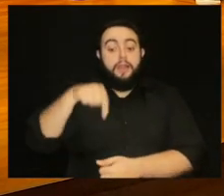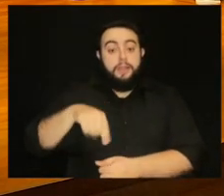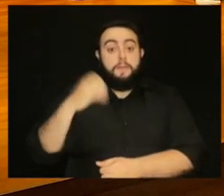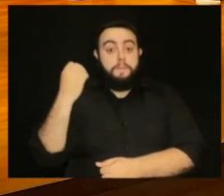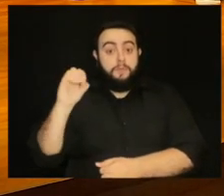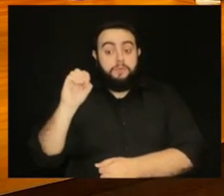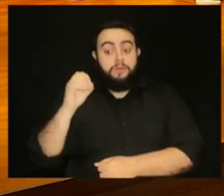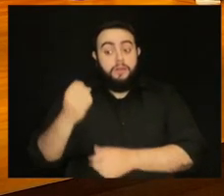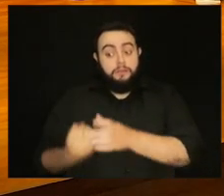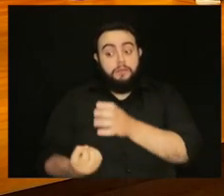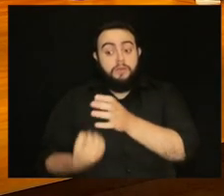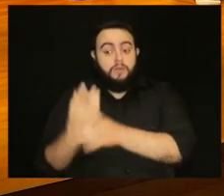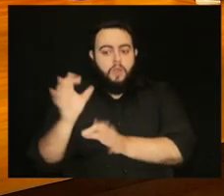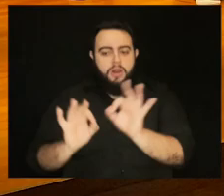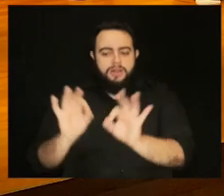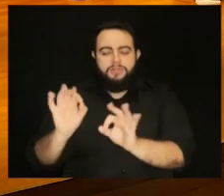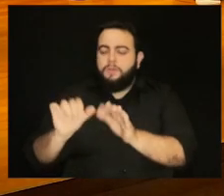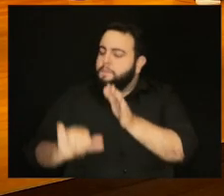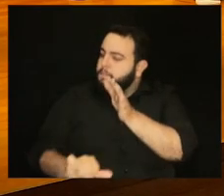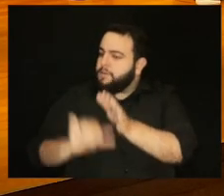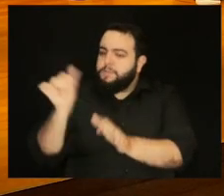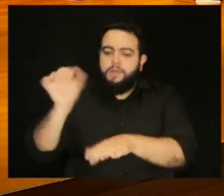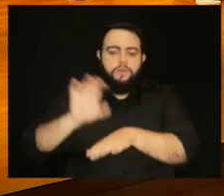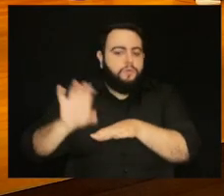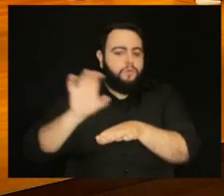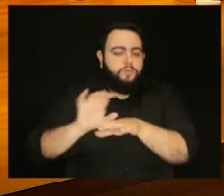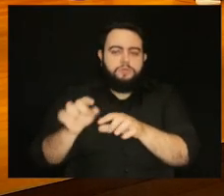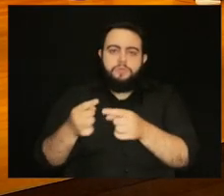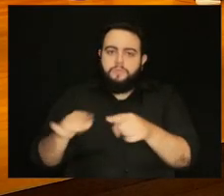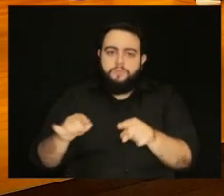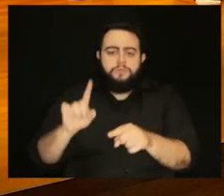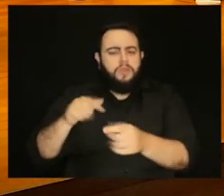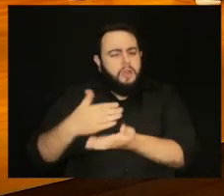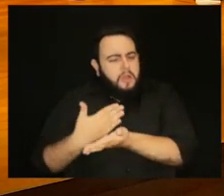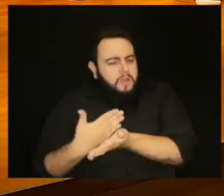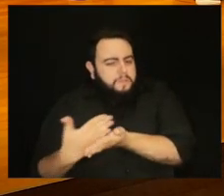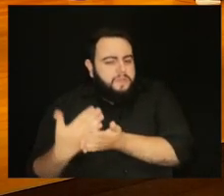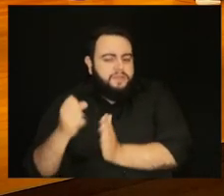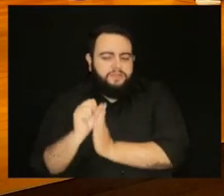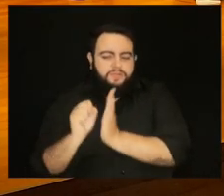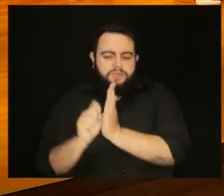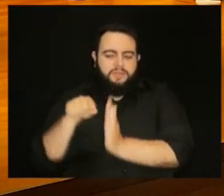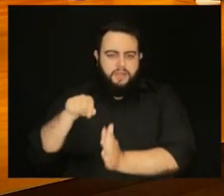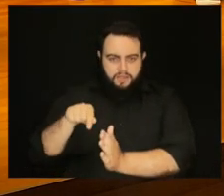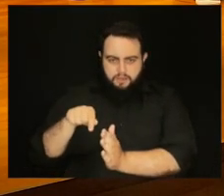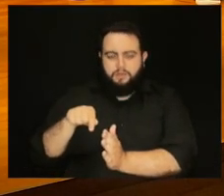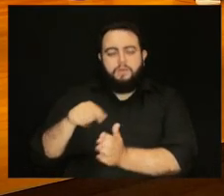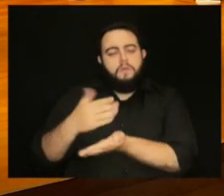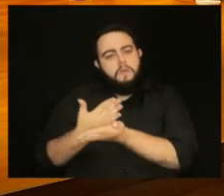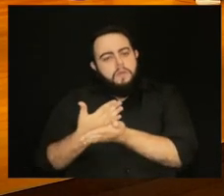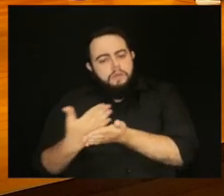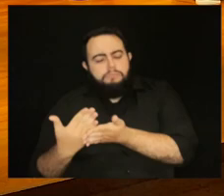de música que é do começo do século onde começa a despontar uma geração